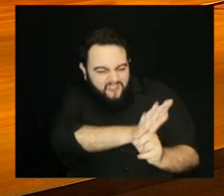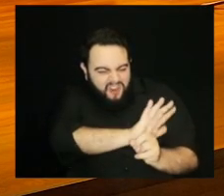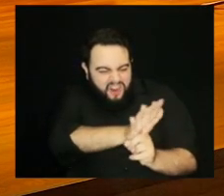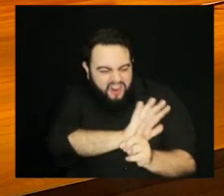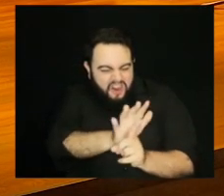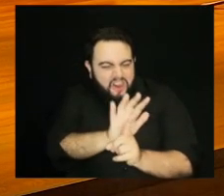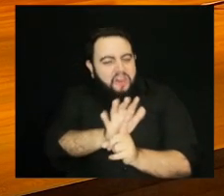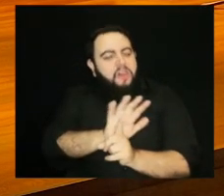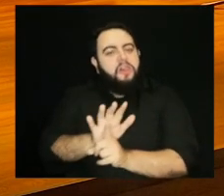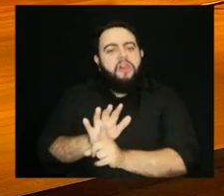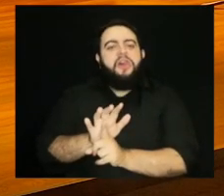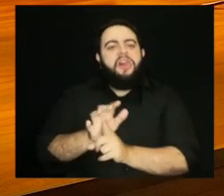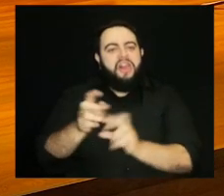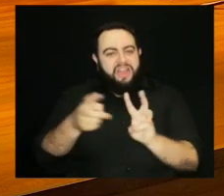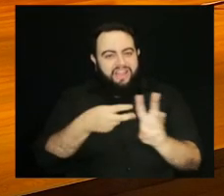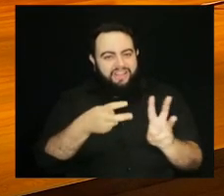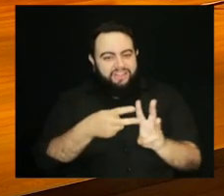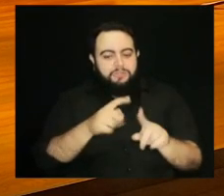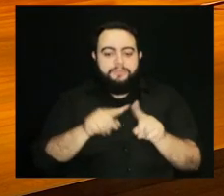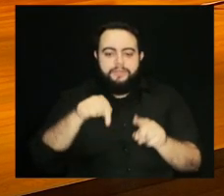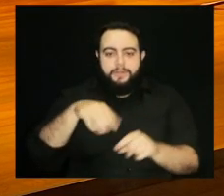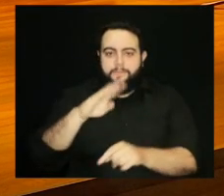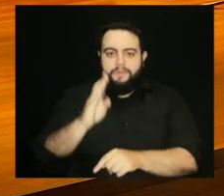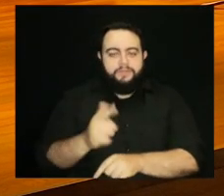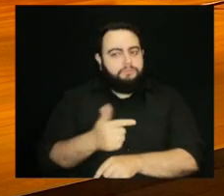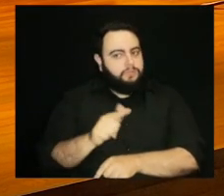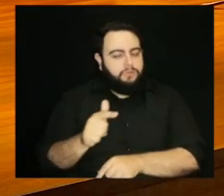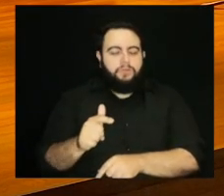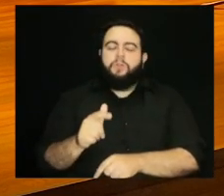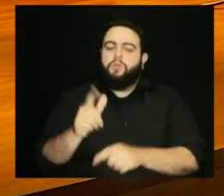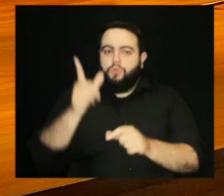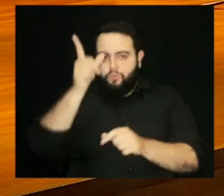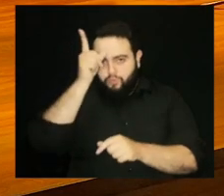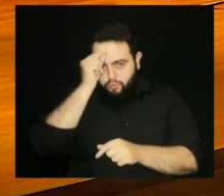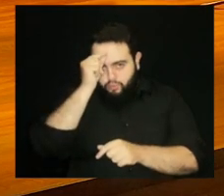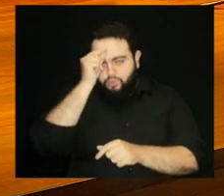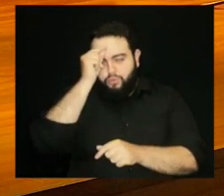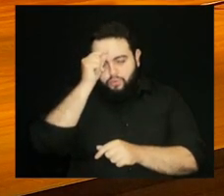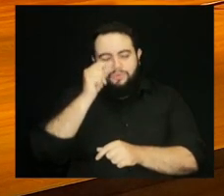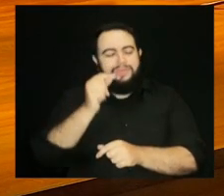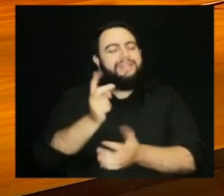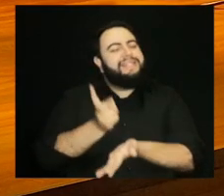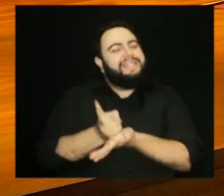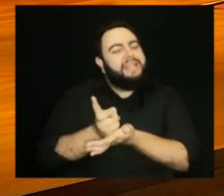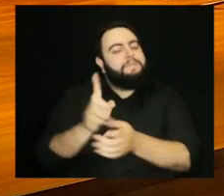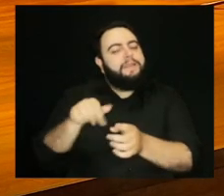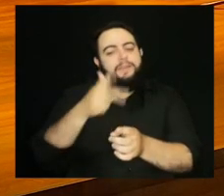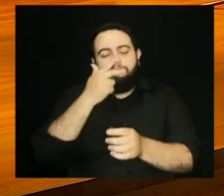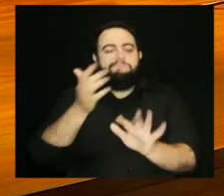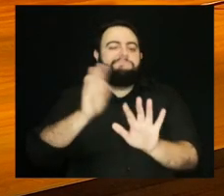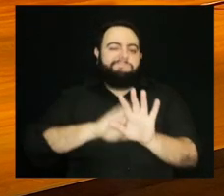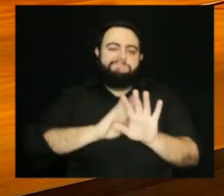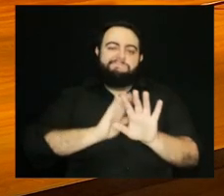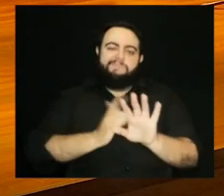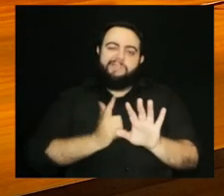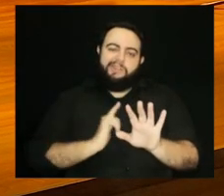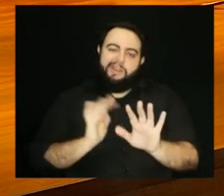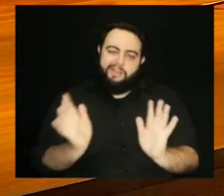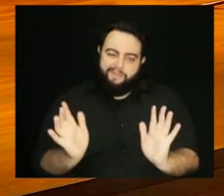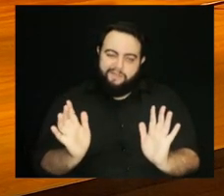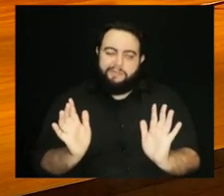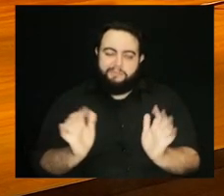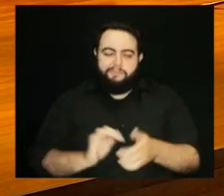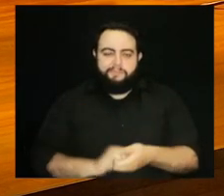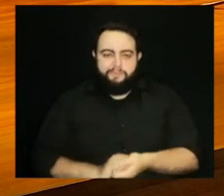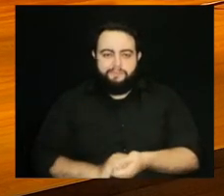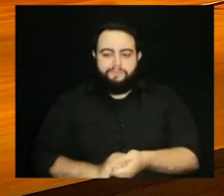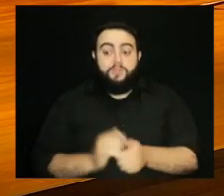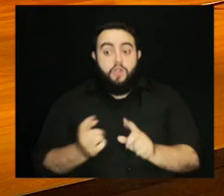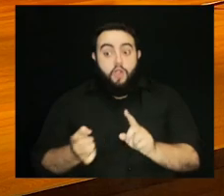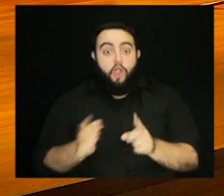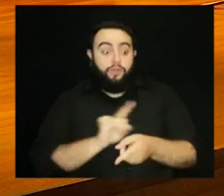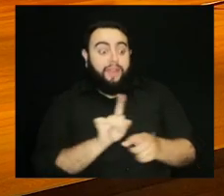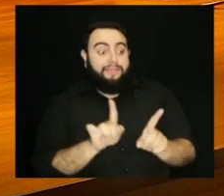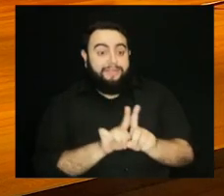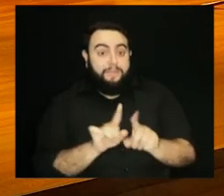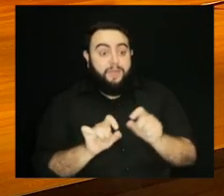(isso o Brasil nunca teve, sempre foi velado aqui) e ao contrário evidentemente da Bolívia,